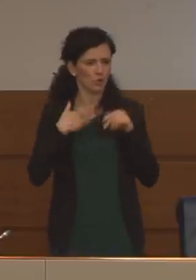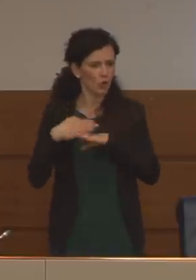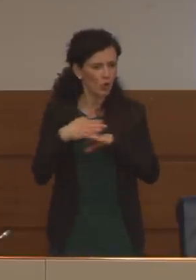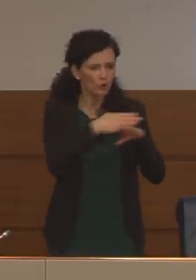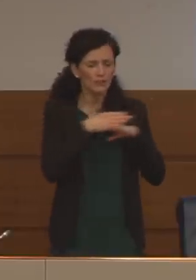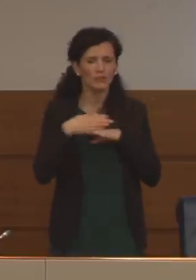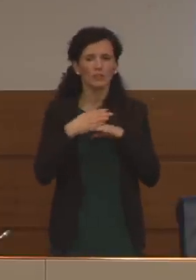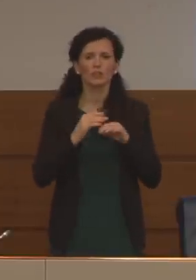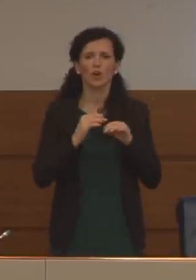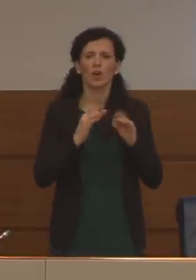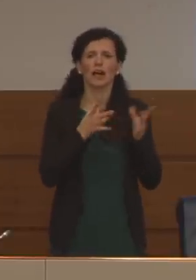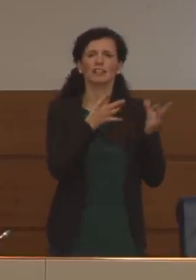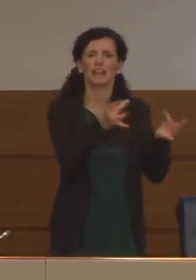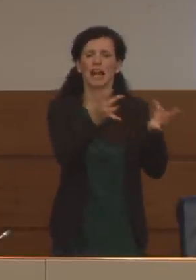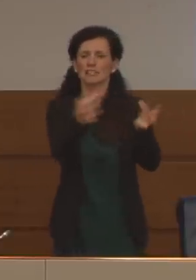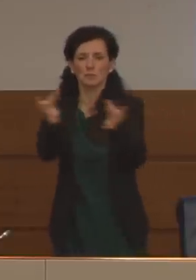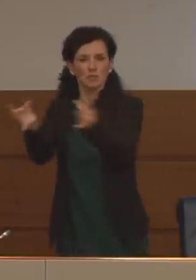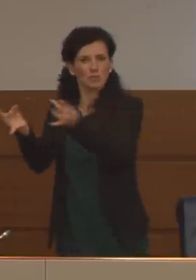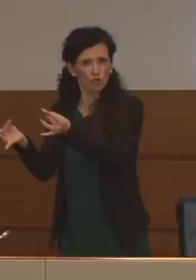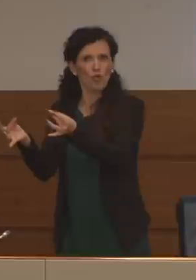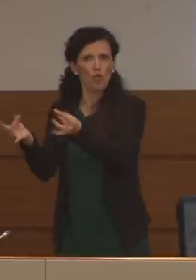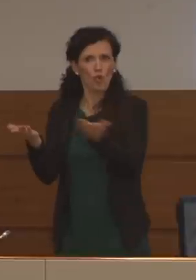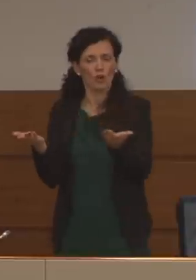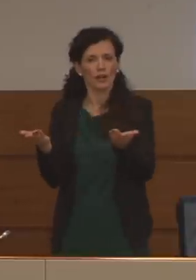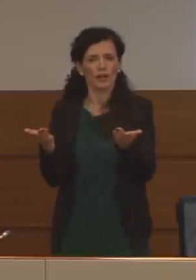trasmissione evidentemente non è un elemento